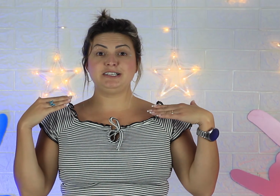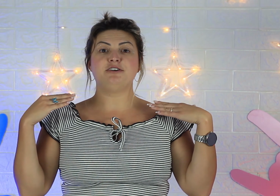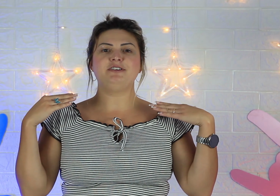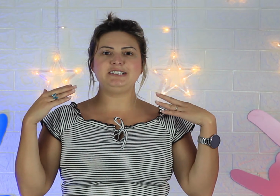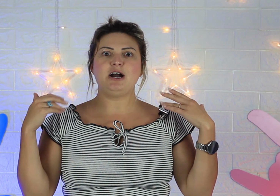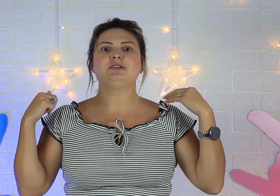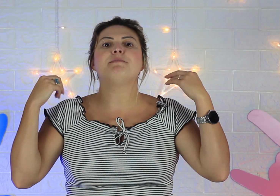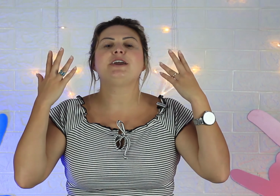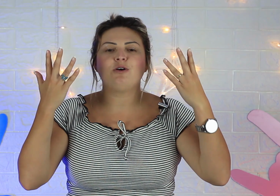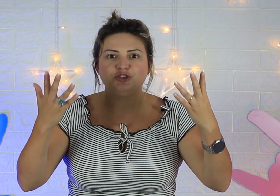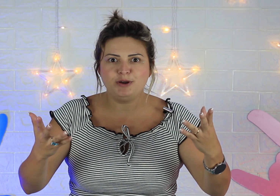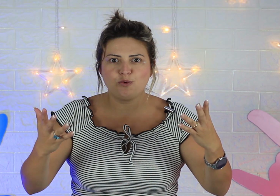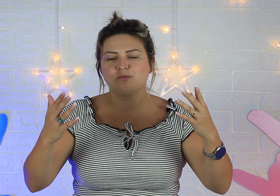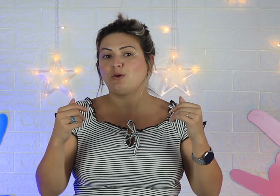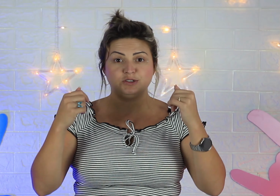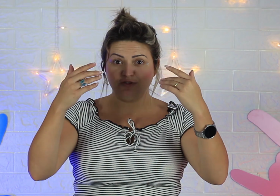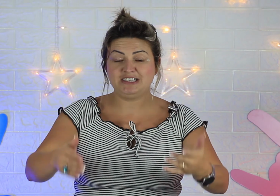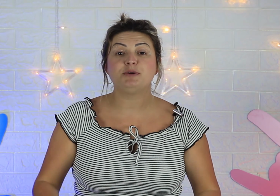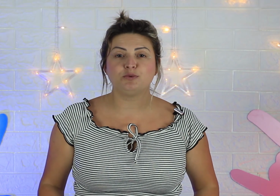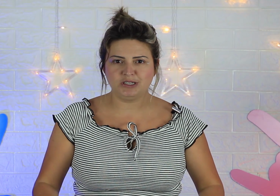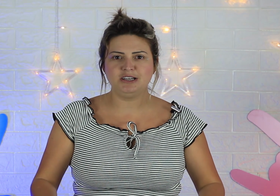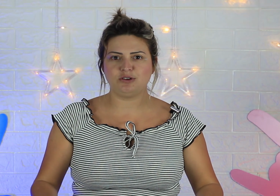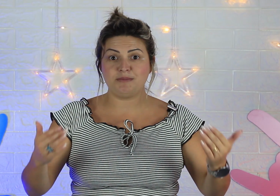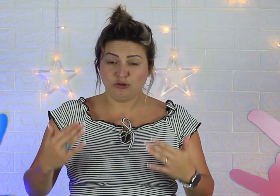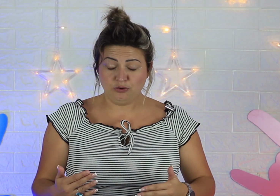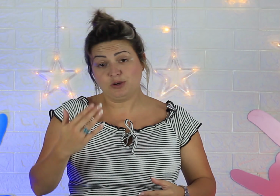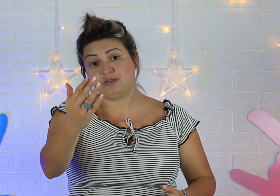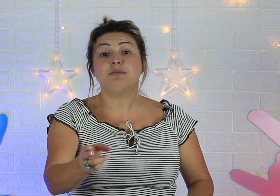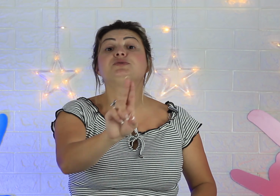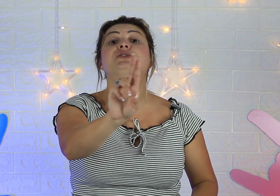a expressão facial também ódio pergunta como se eu tivesse perguntando né minha dúvida eu quero